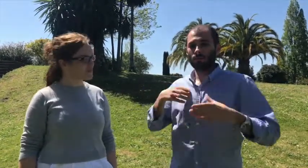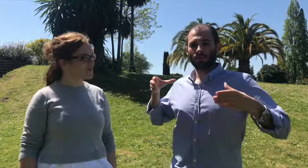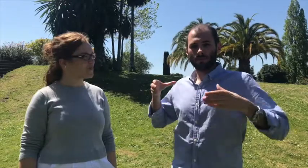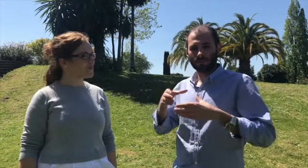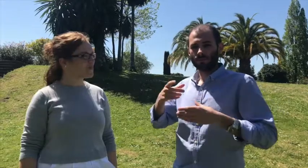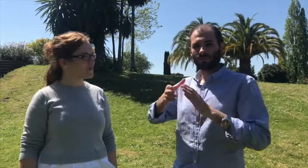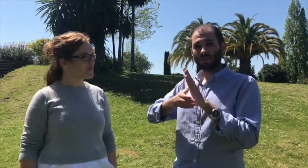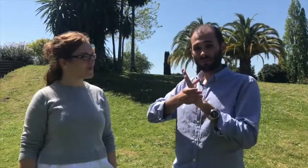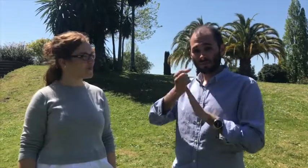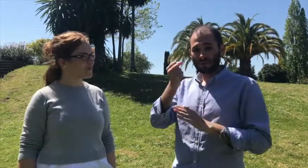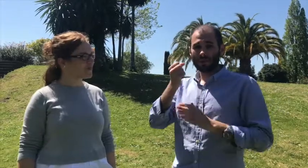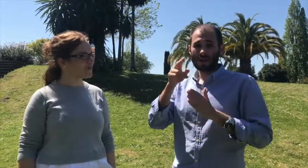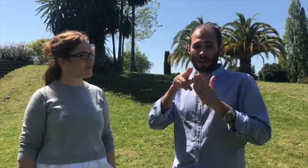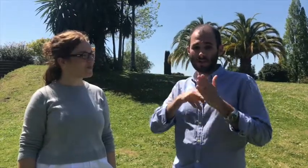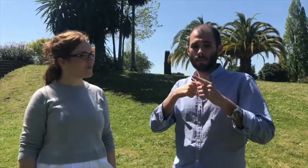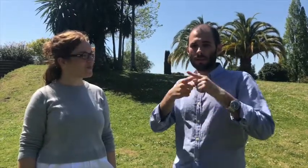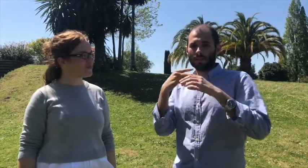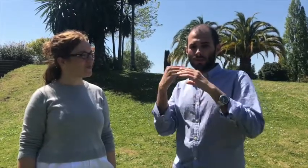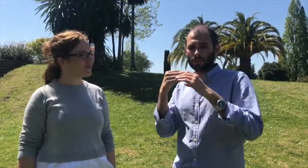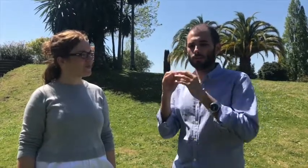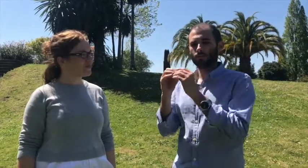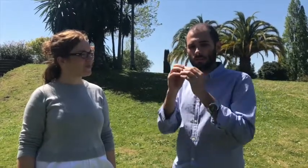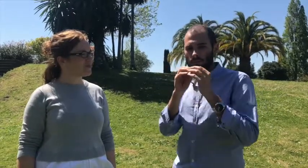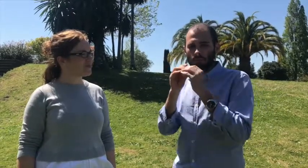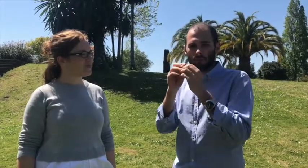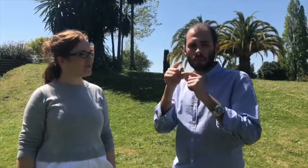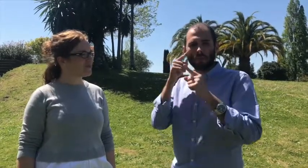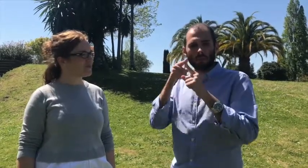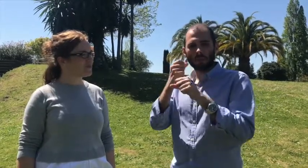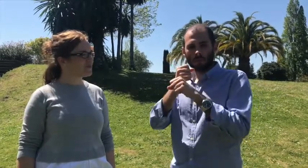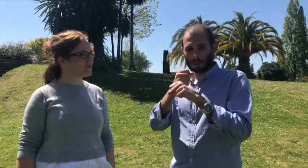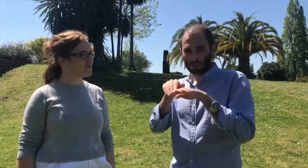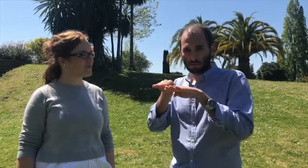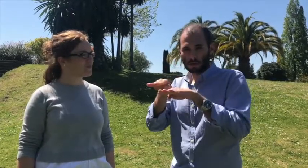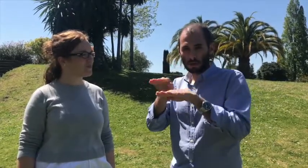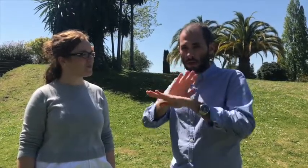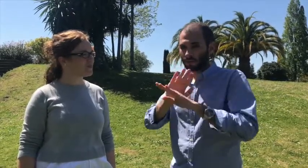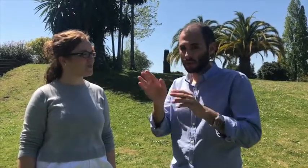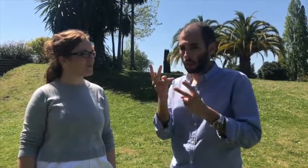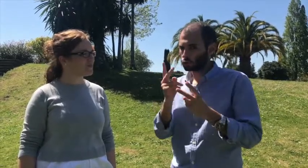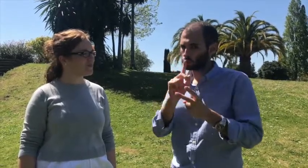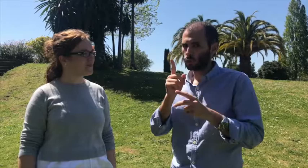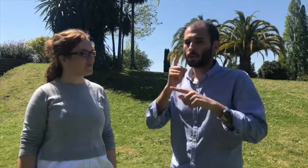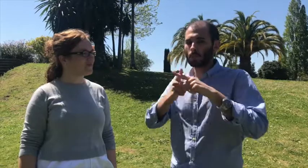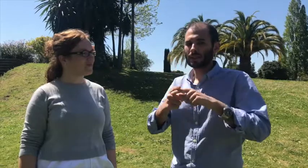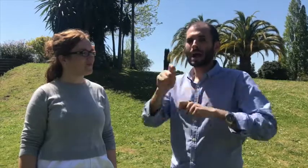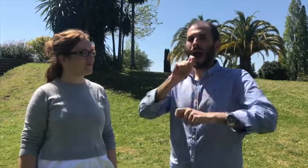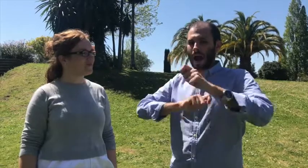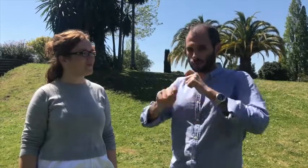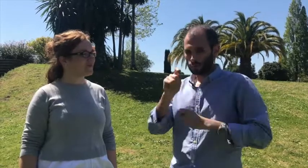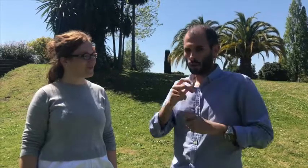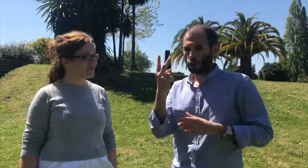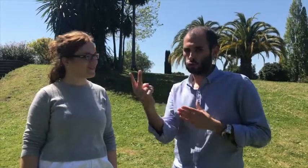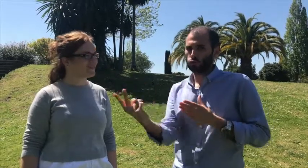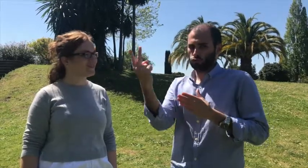Después nos reunimos con la sección juvenil de la FAXPG, con el objeto de trabajar en paralelo, así como con otros dos delegados de otras asociaciones.